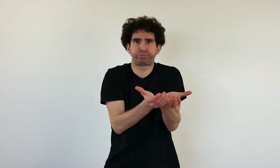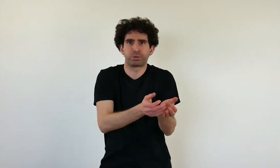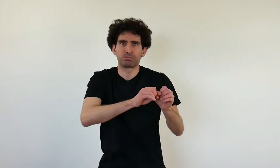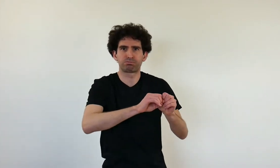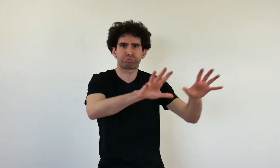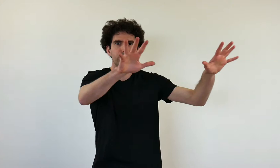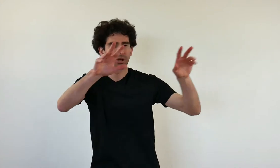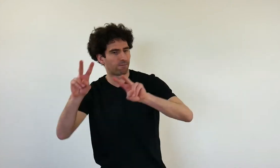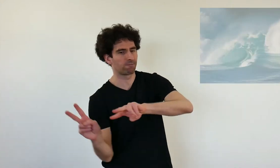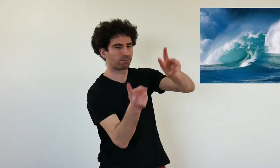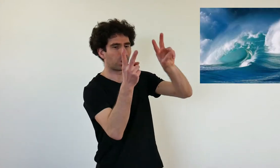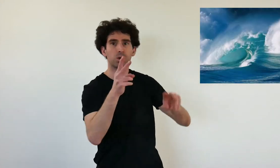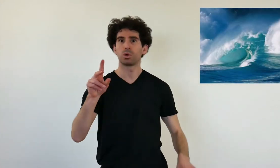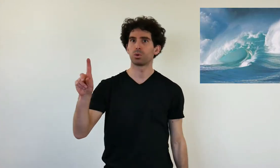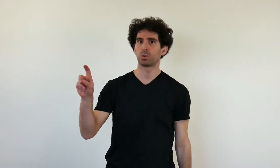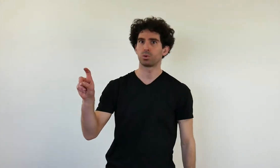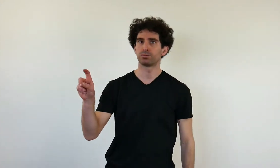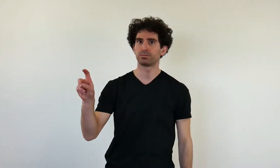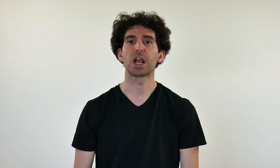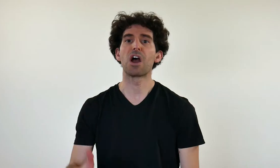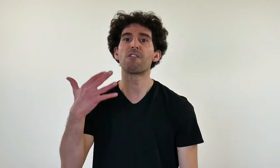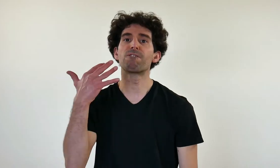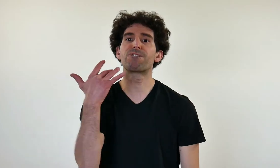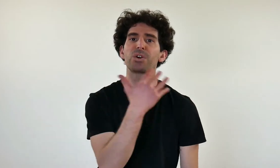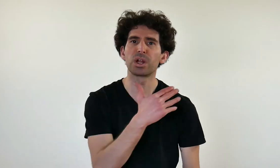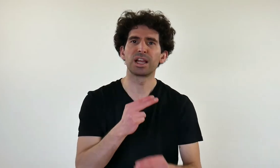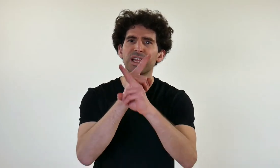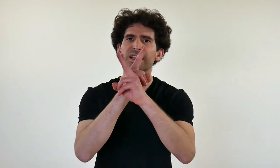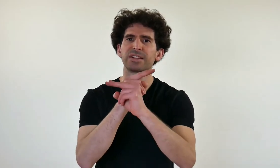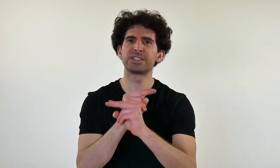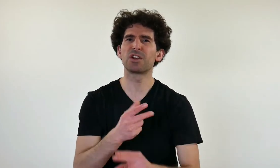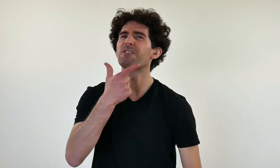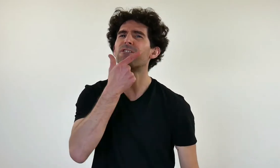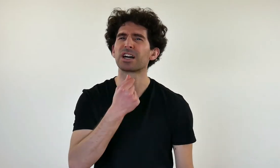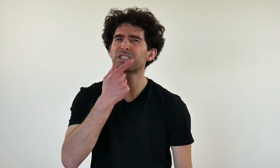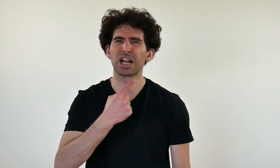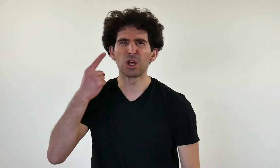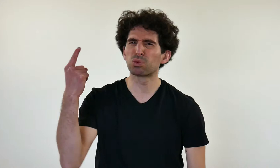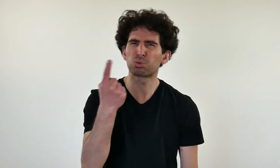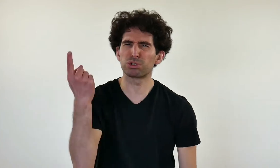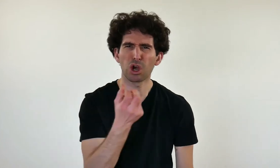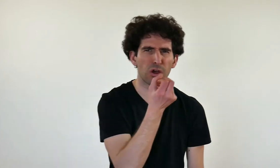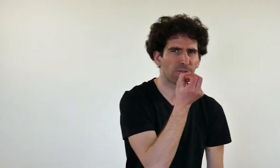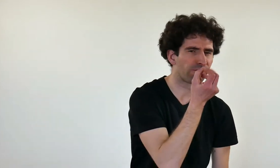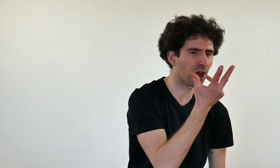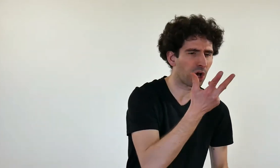et les graines sont dispersées par le vent ou l'eau. La définition d'un fruit est facile. C'est toujours une fleur